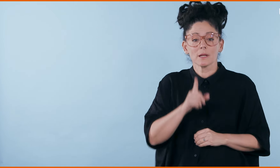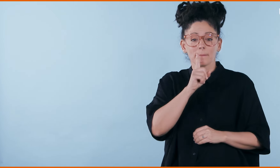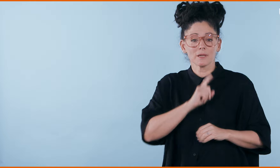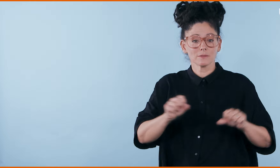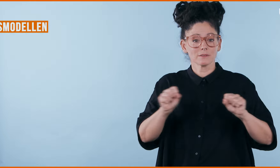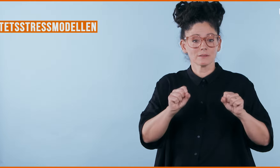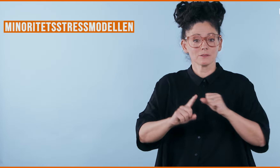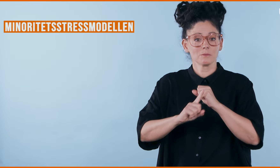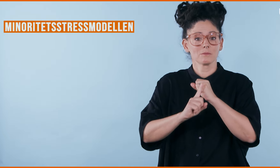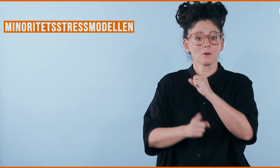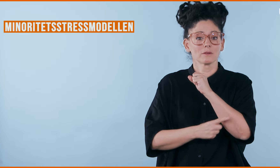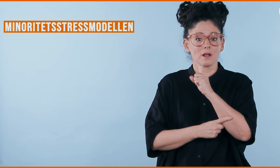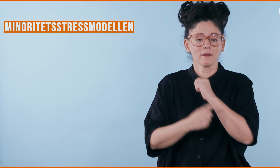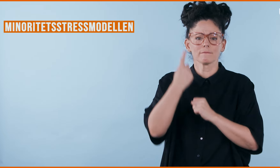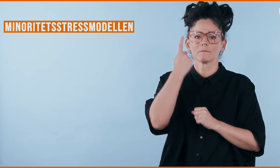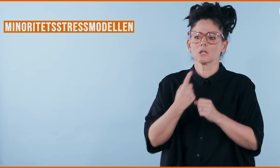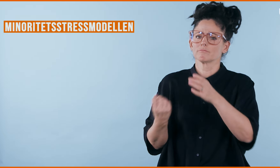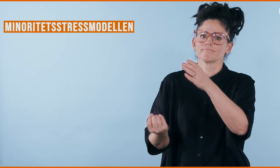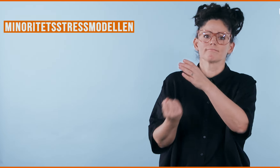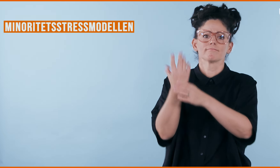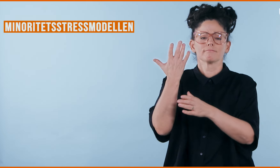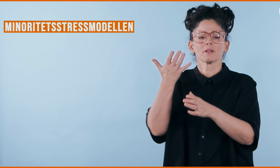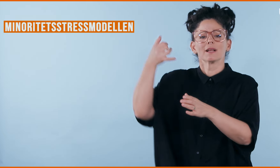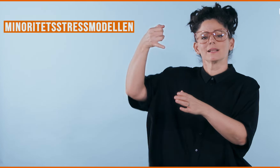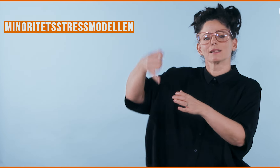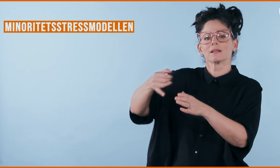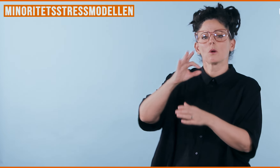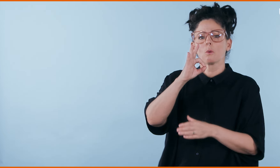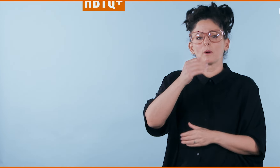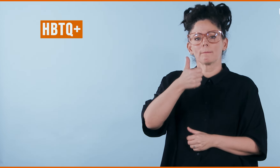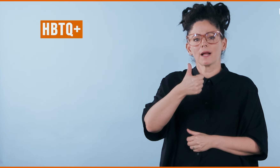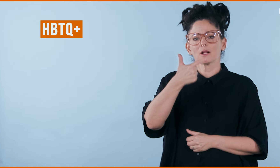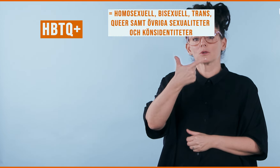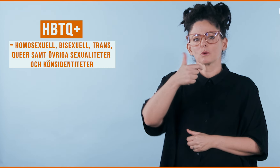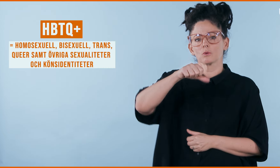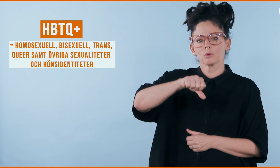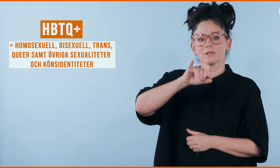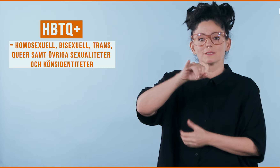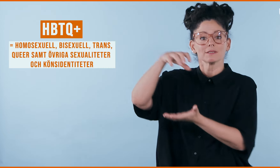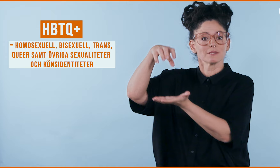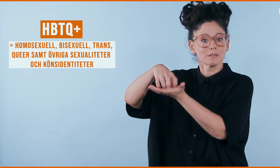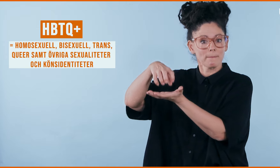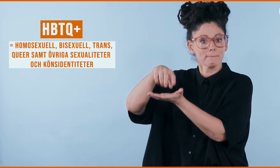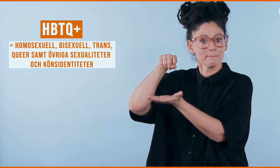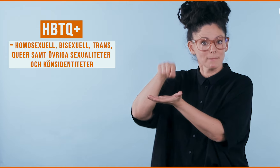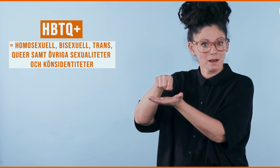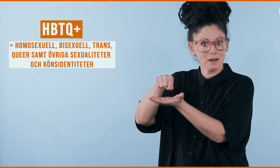Minoritetsstressmodellen kommer först från hbtqi-samhället.